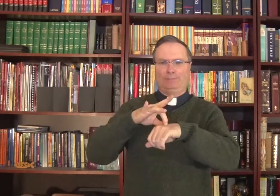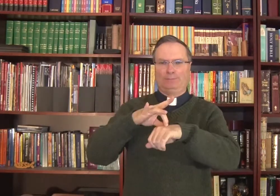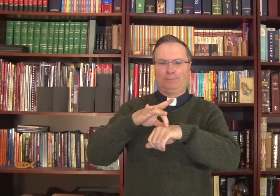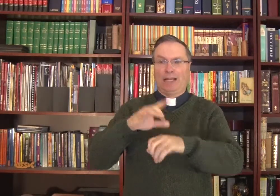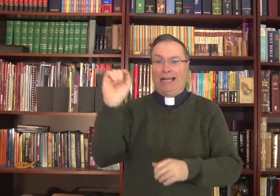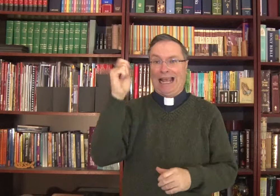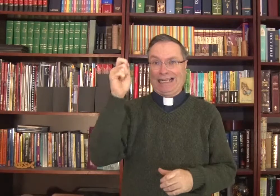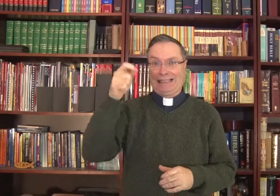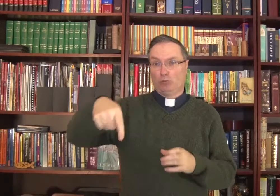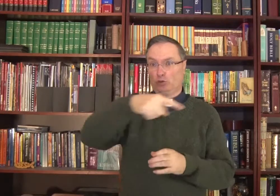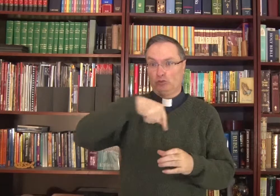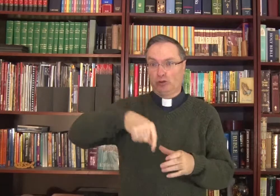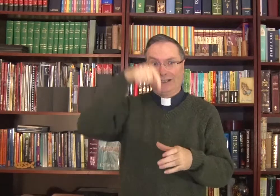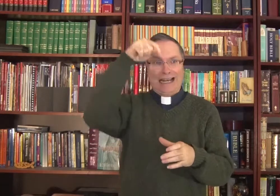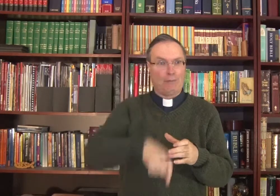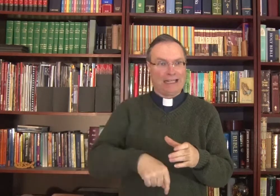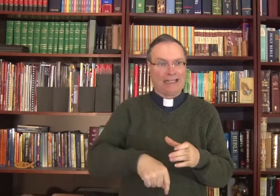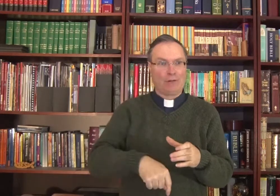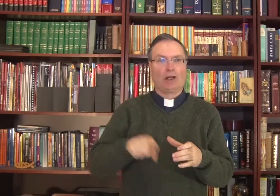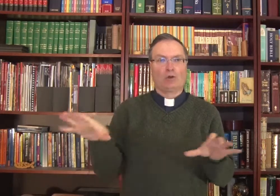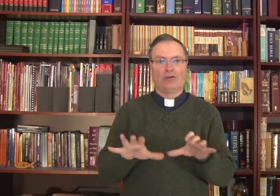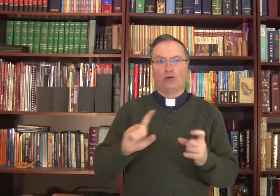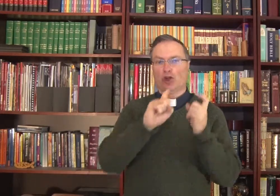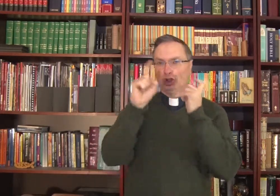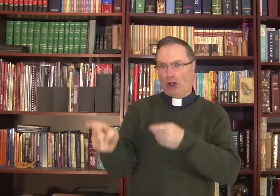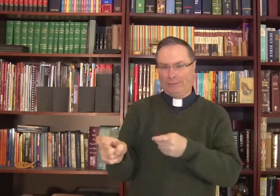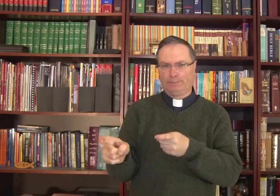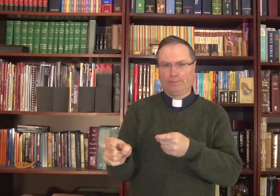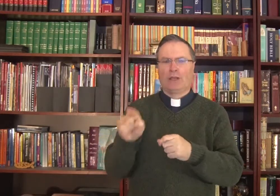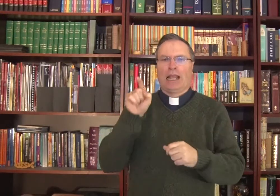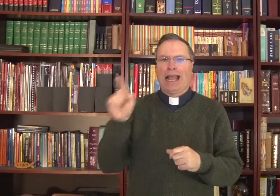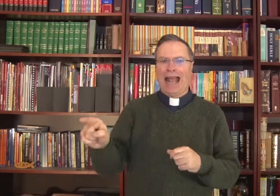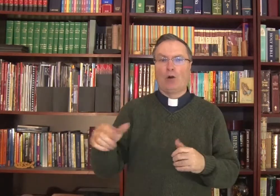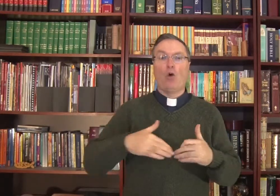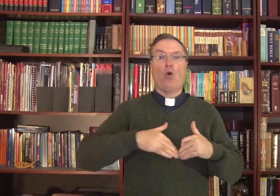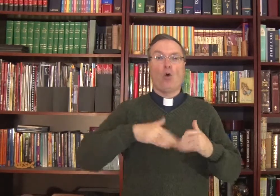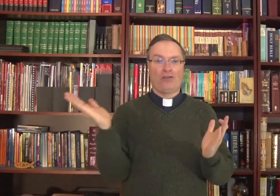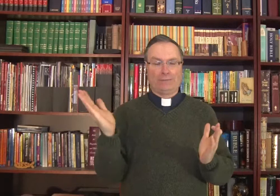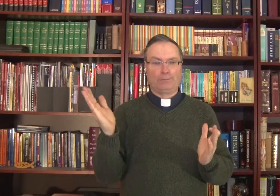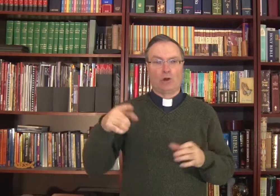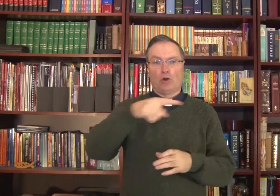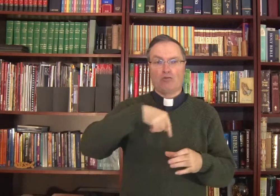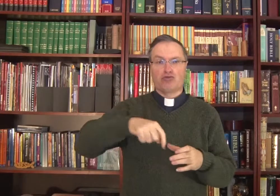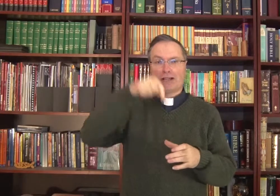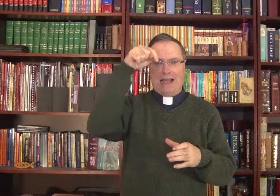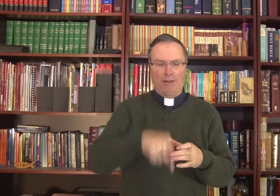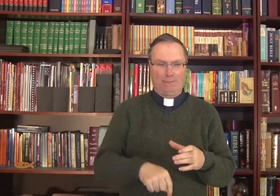La clé du puits de l’abîme lui fut donnée. Elle ouvrit le puits de l’abîme